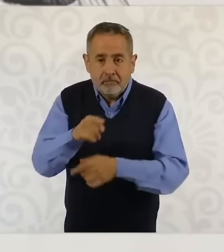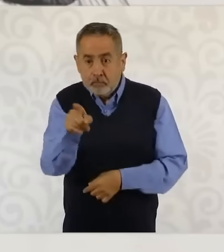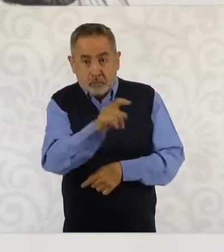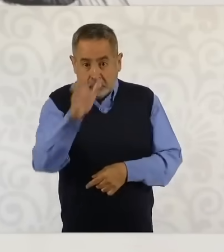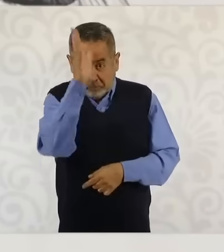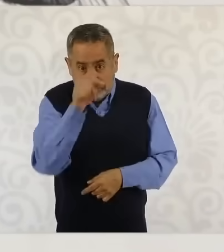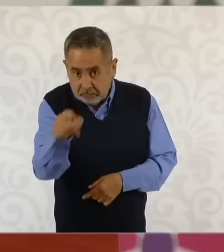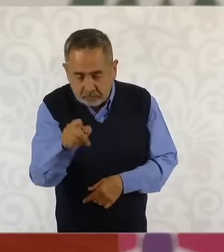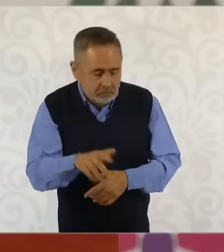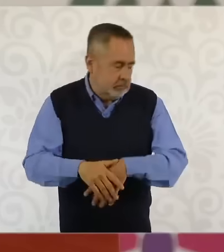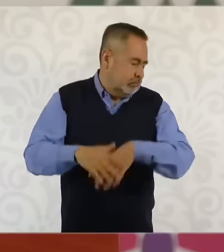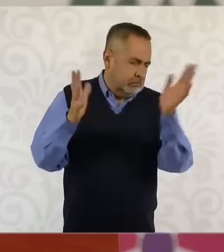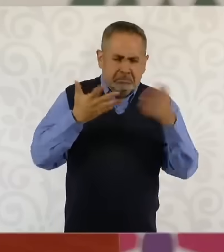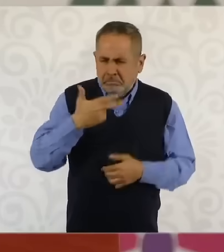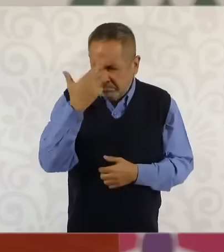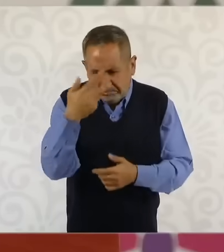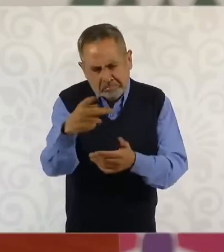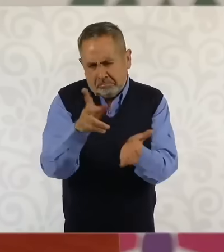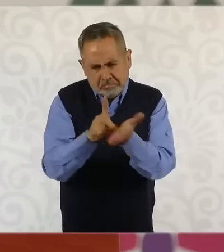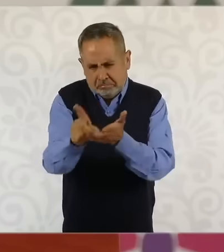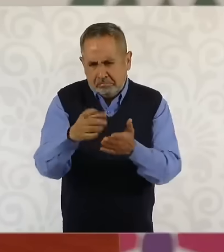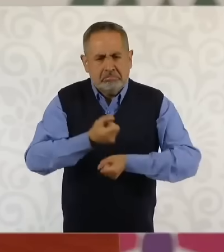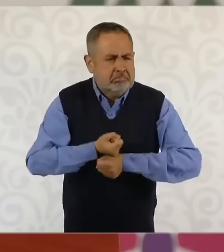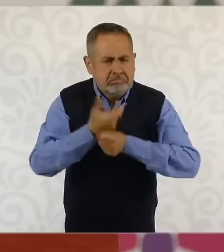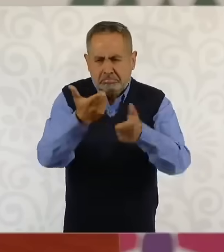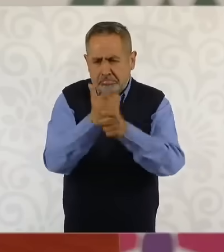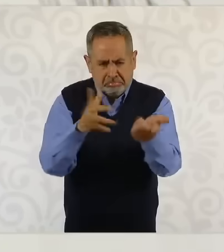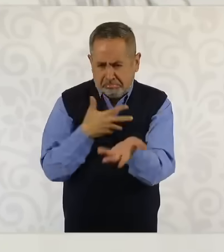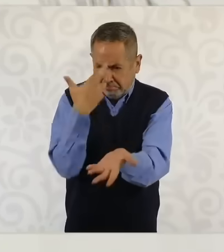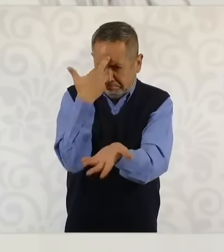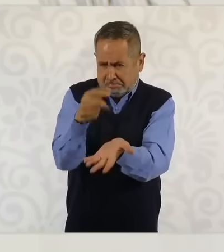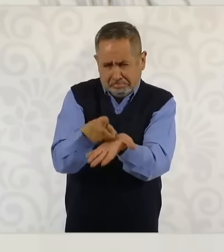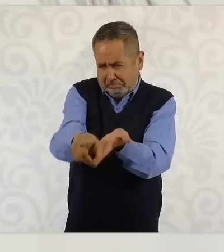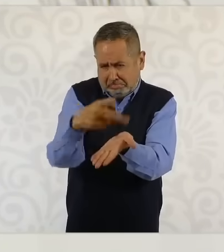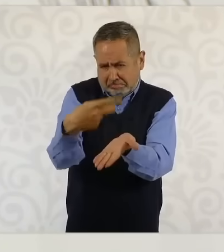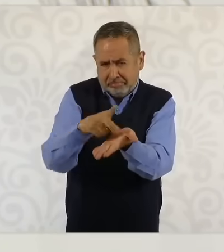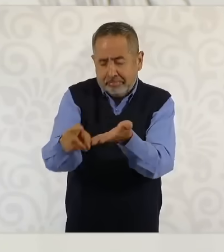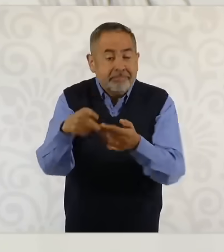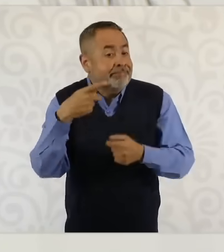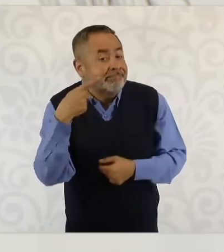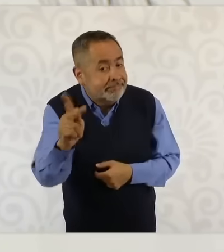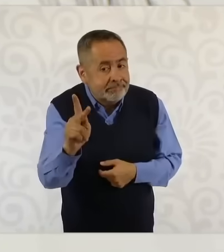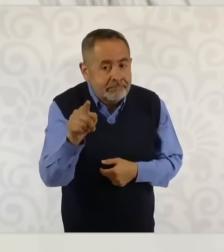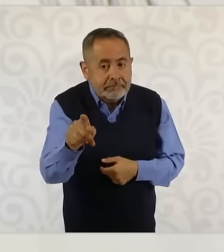ello tienes todo tu derecho y lo manifiestas aquí en la mañanera está muy bien pero pues es ahora